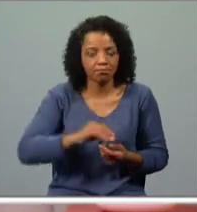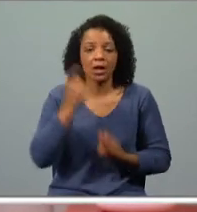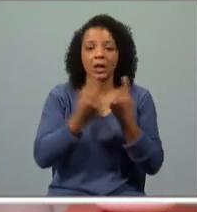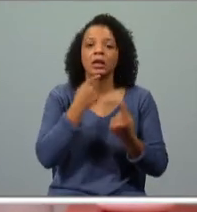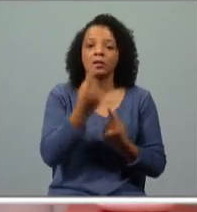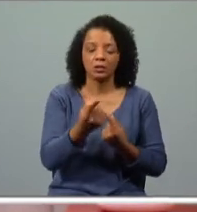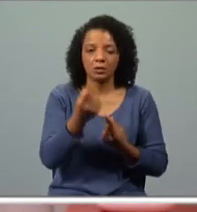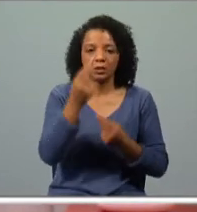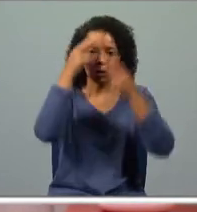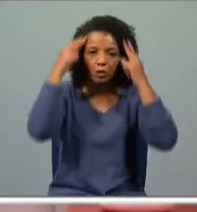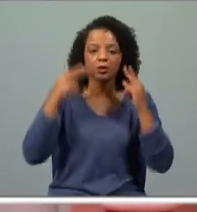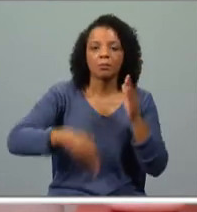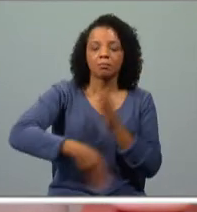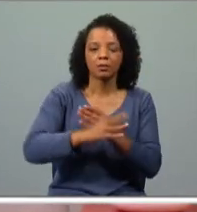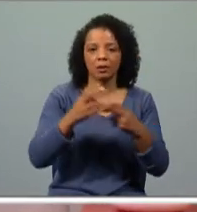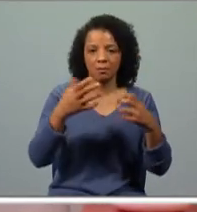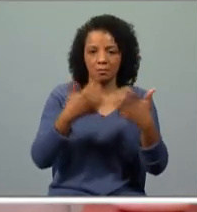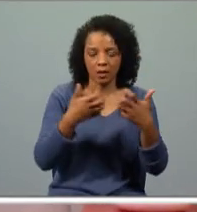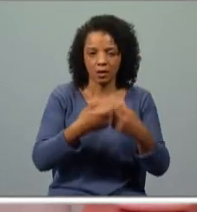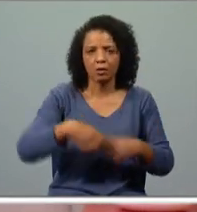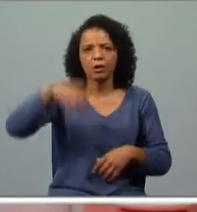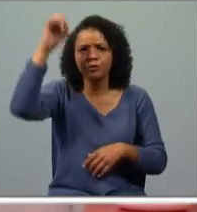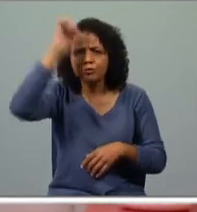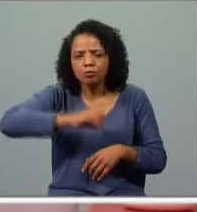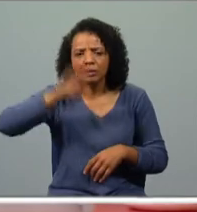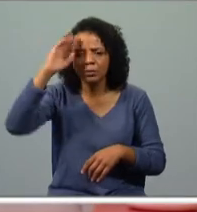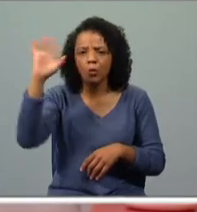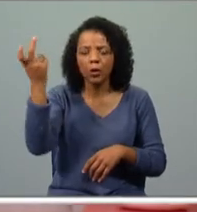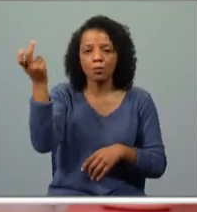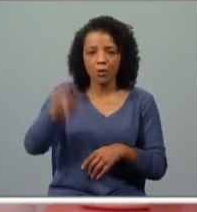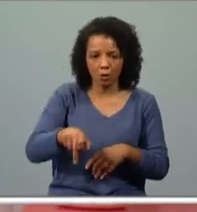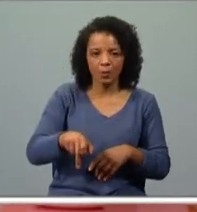partiram para a guerra ninguém Sabia quando voltava lá está temos aqui 開戰沒人知道當我回來的時候，我們在這裡